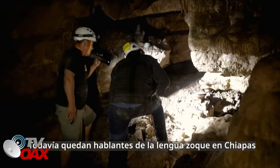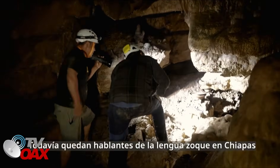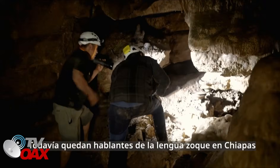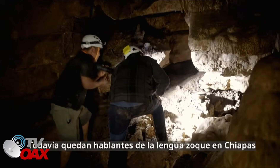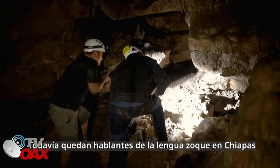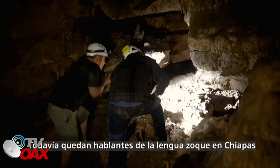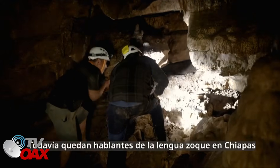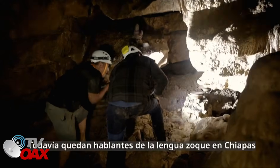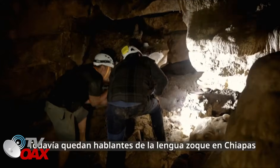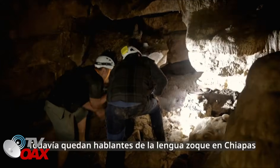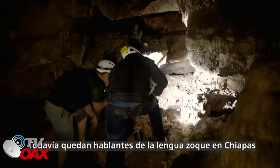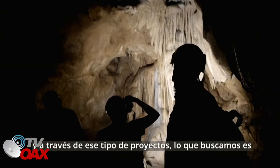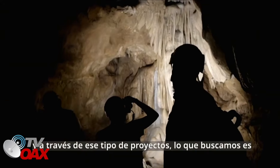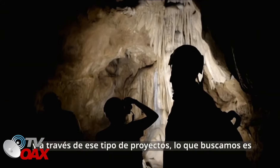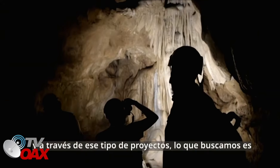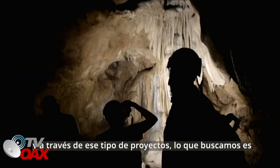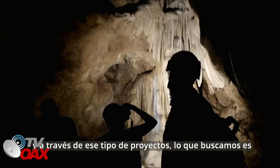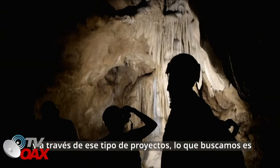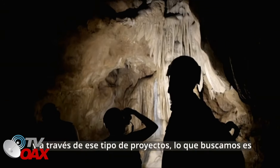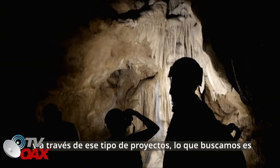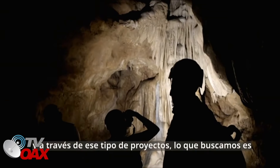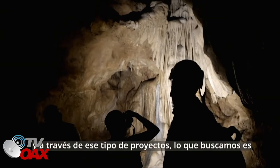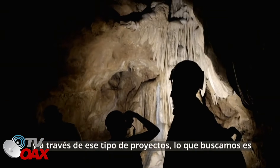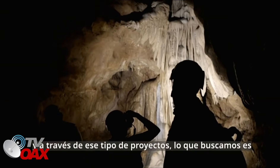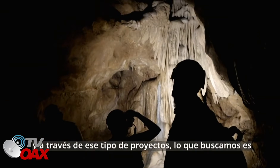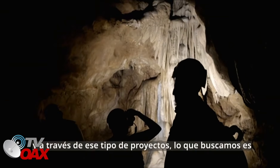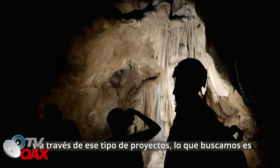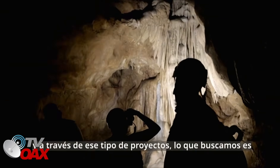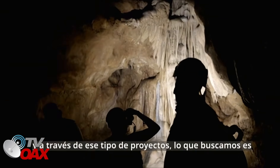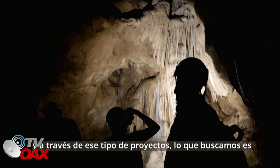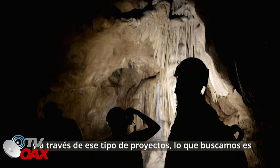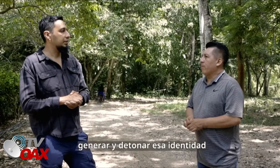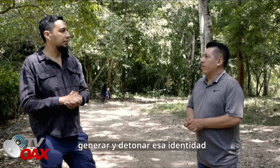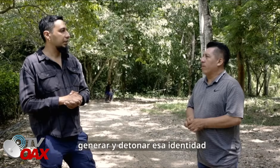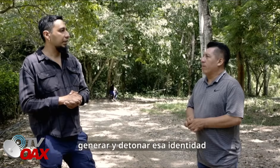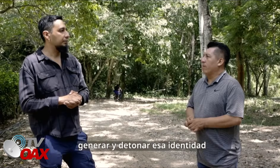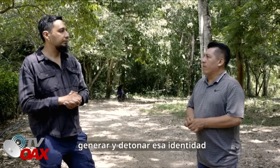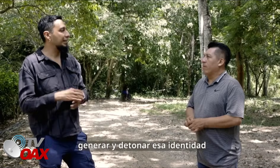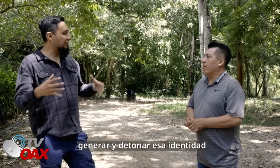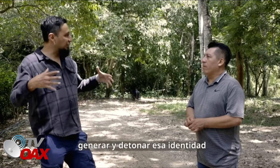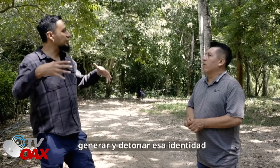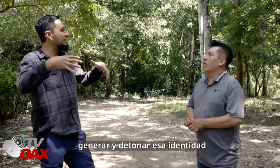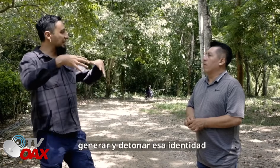lengua soque en Chiapas y a través de este tipo de proyectos lo que buscamos es generar y detonar esa